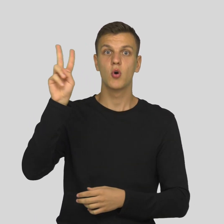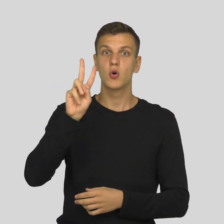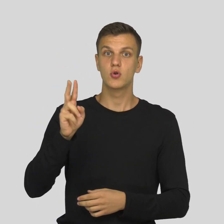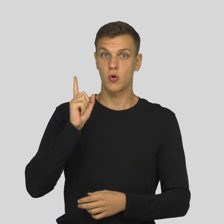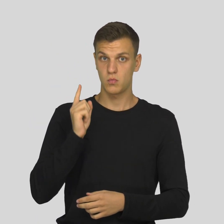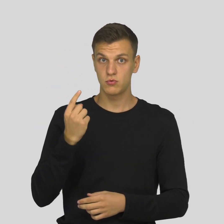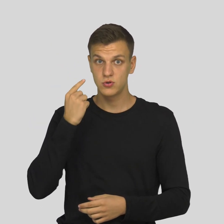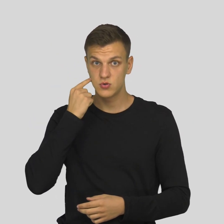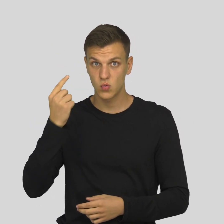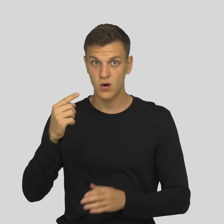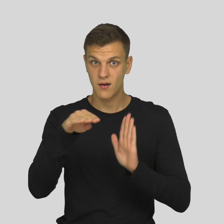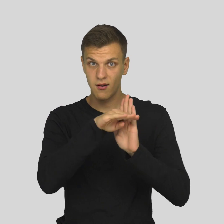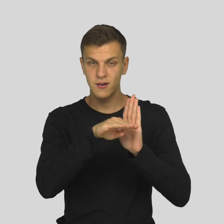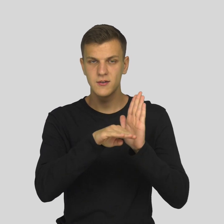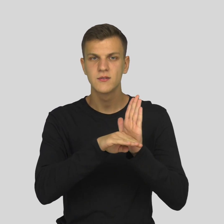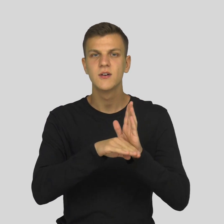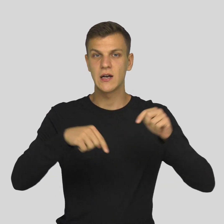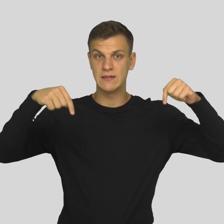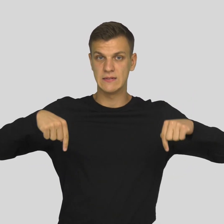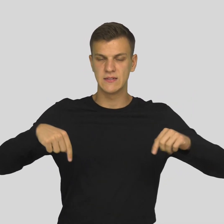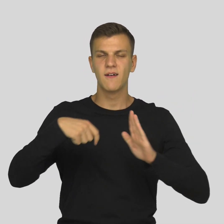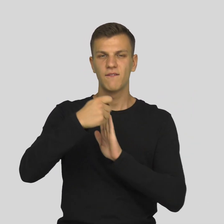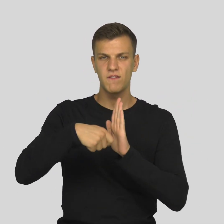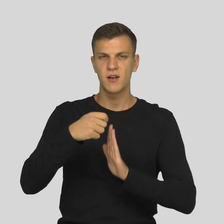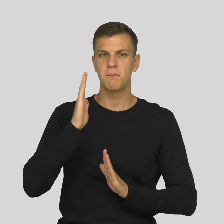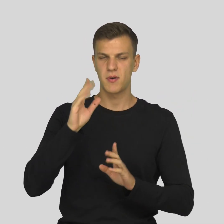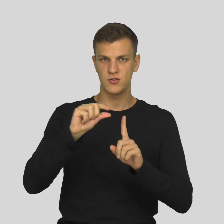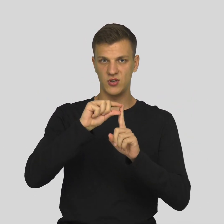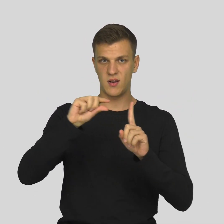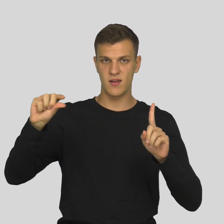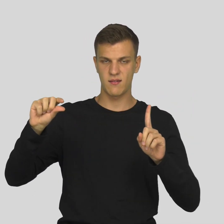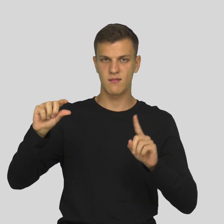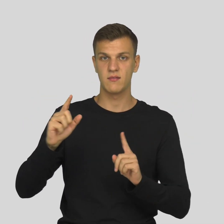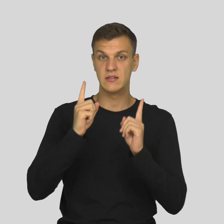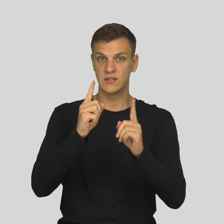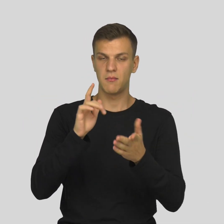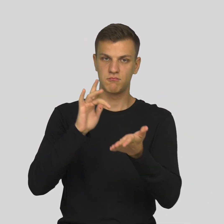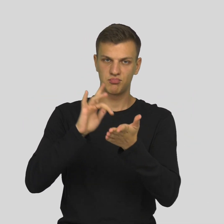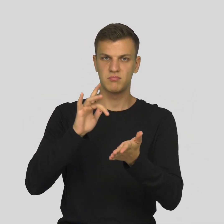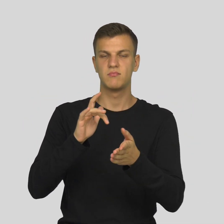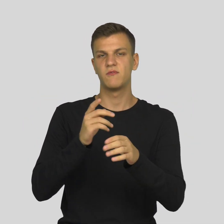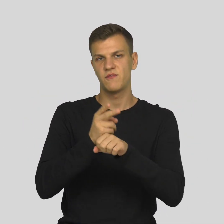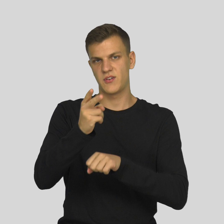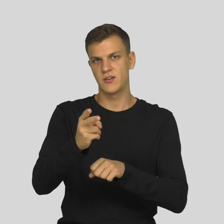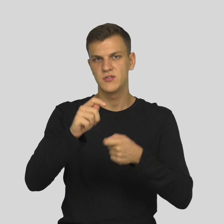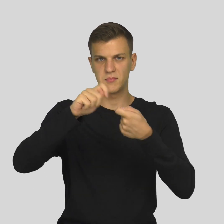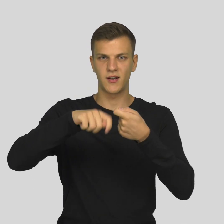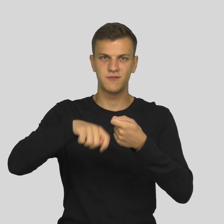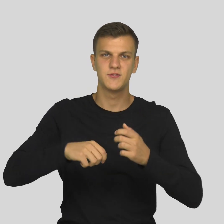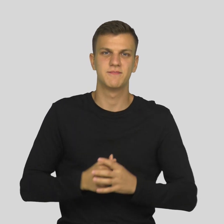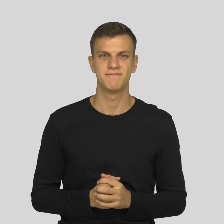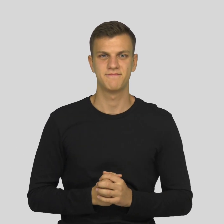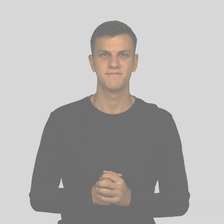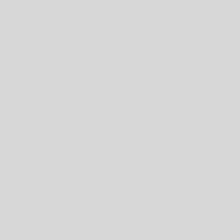zobowiązanych do przestrzegania standardów WCAG 2.1 znajdziesz w linku: